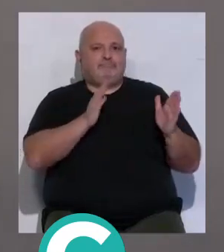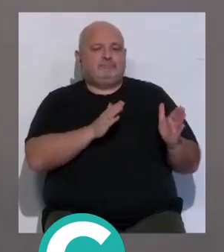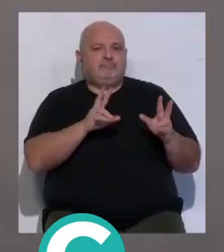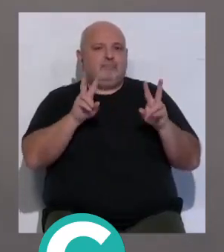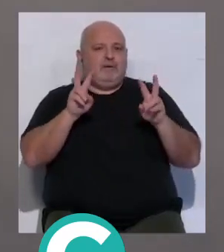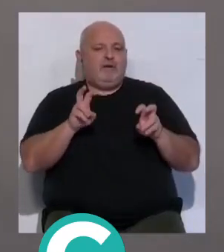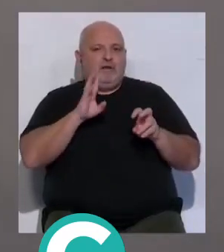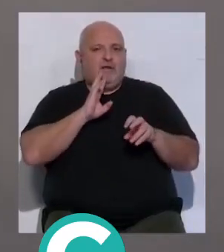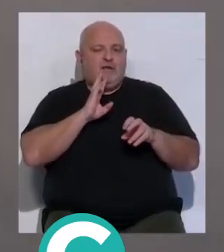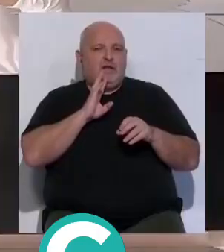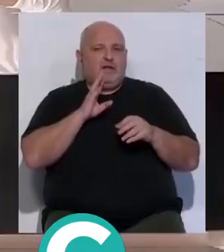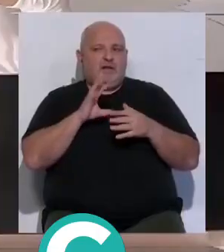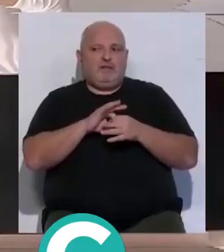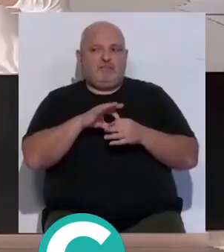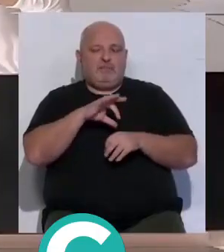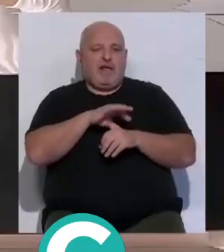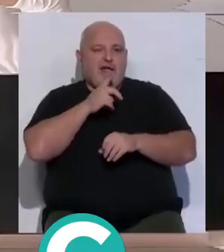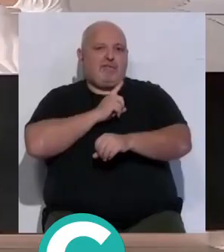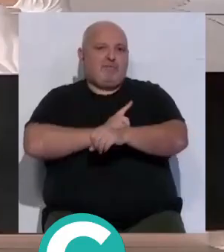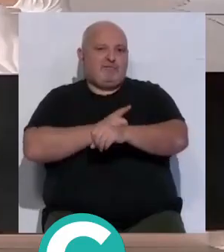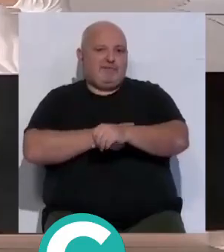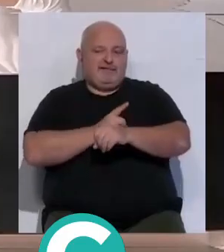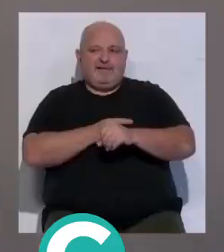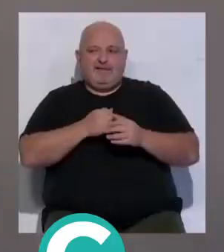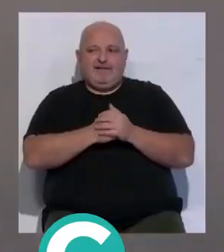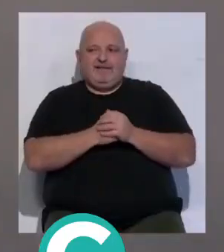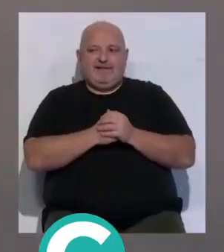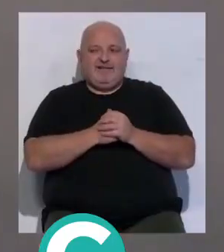el tema médico ahora vamos a pasar el tema deportivo vamos a hablar tocamos todos los